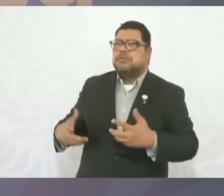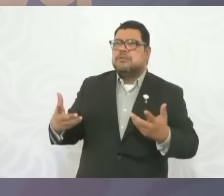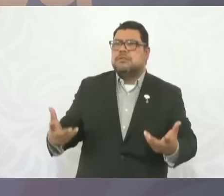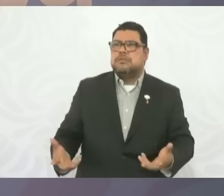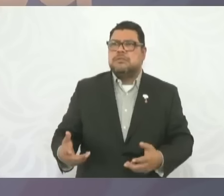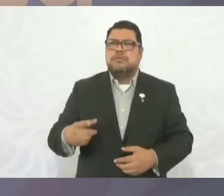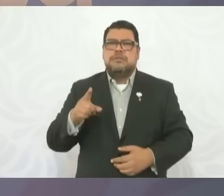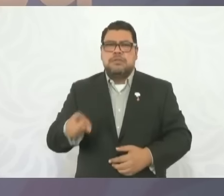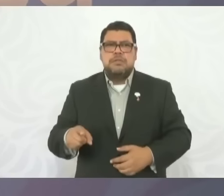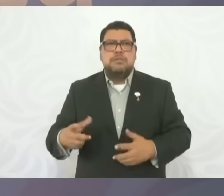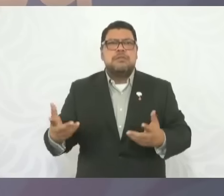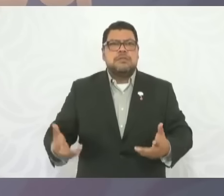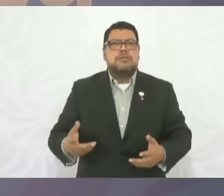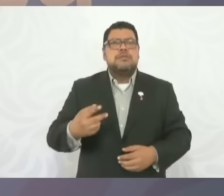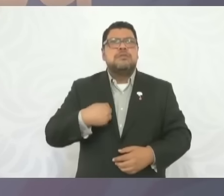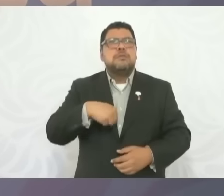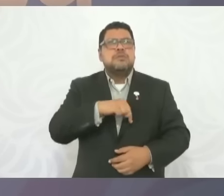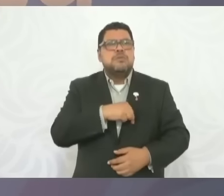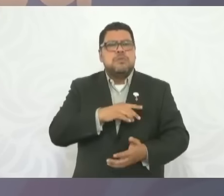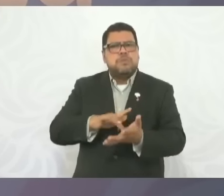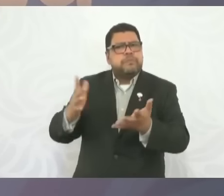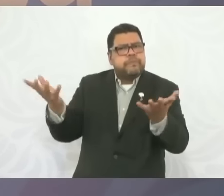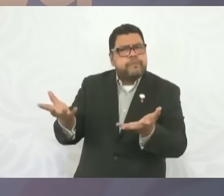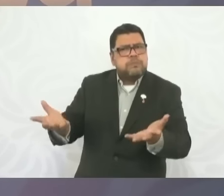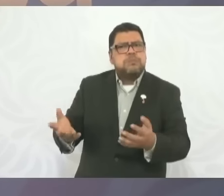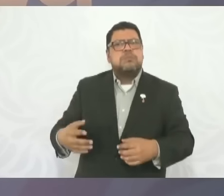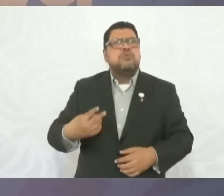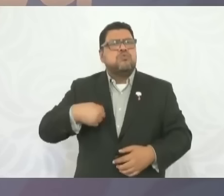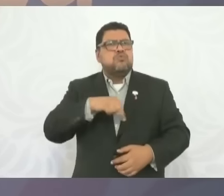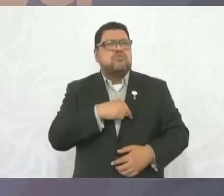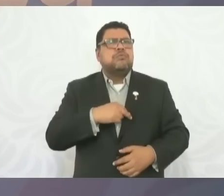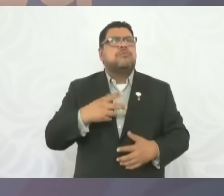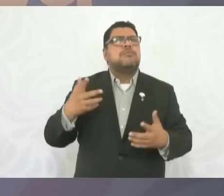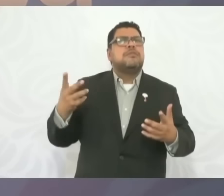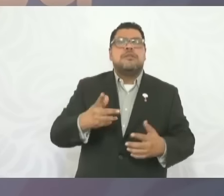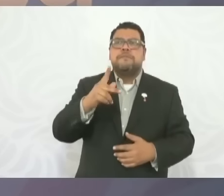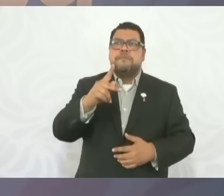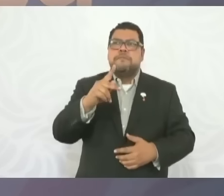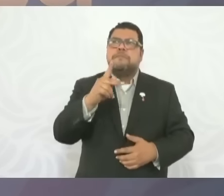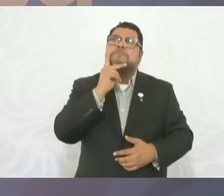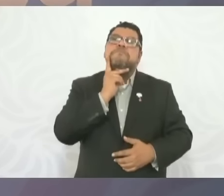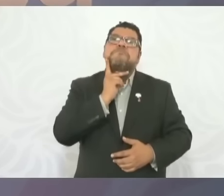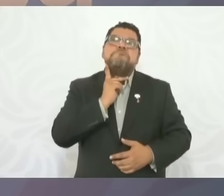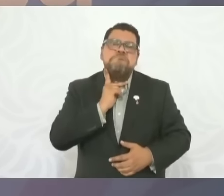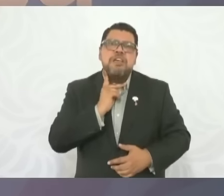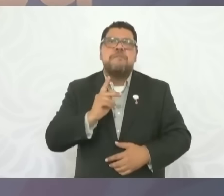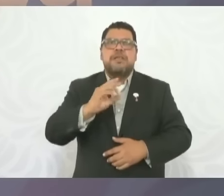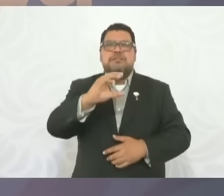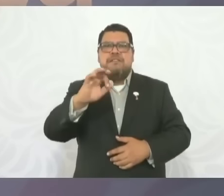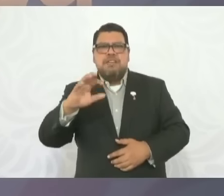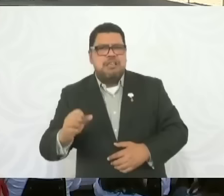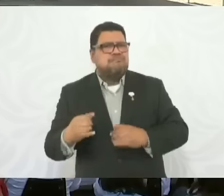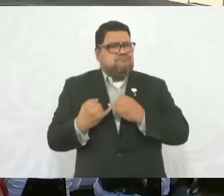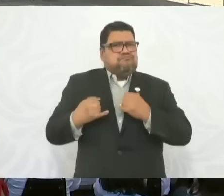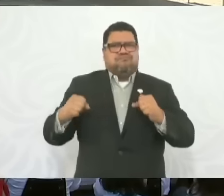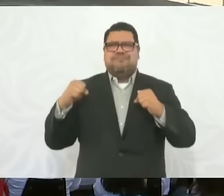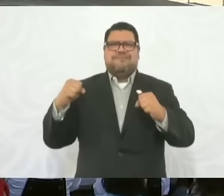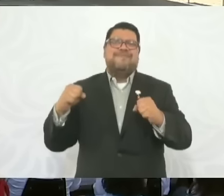monopolios y con eso permitimos las nuevas leyes de Pemex y de Comisión Federal de Electricidad.